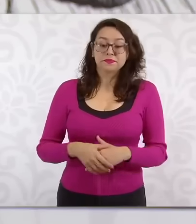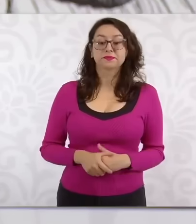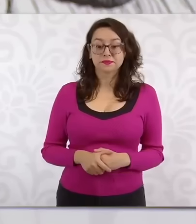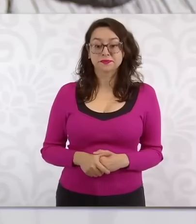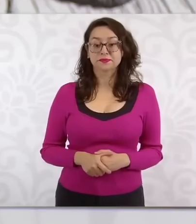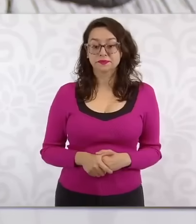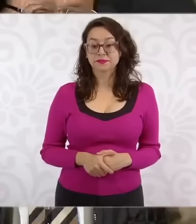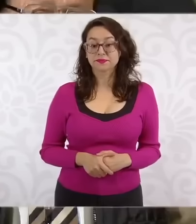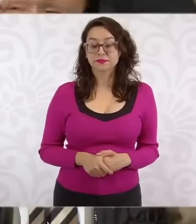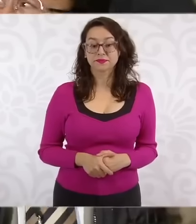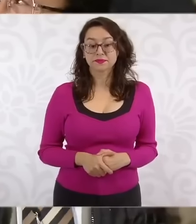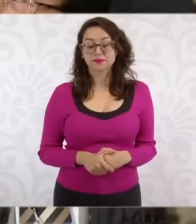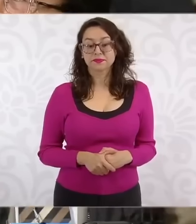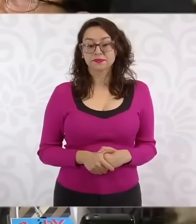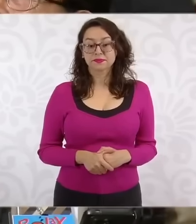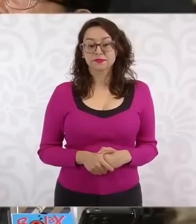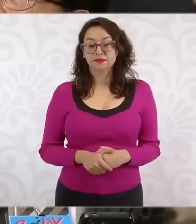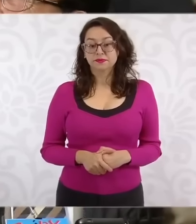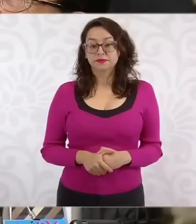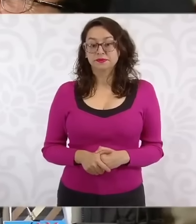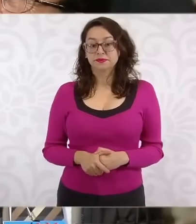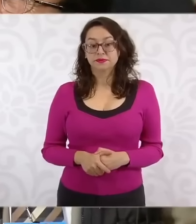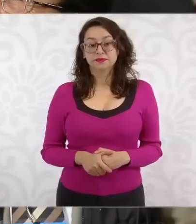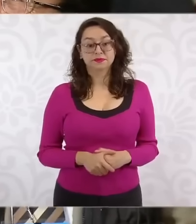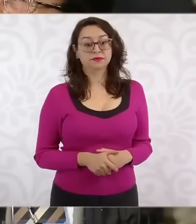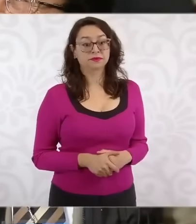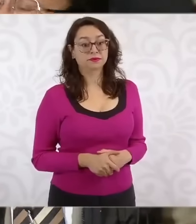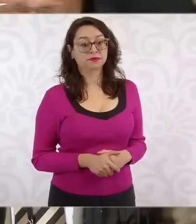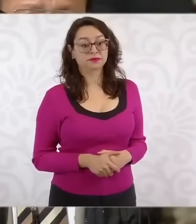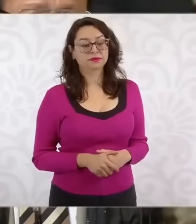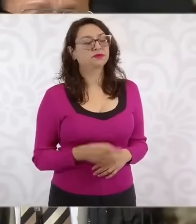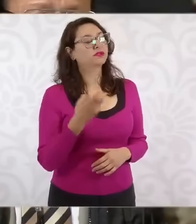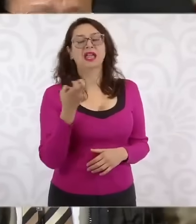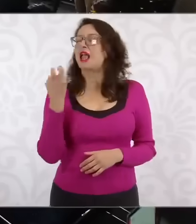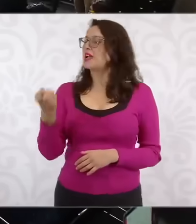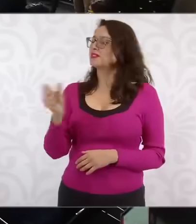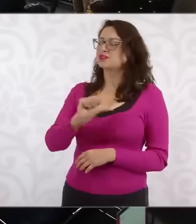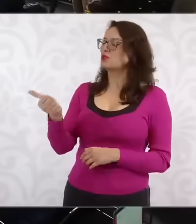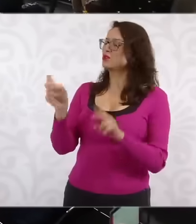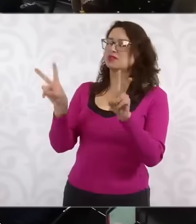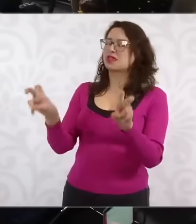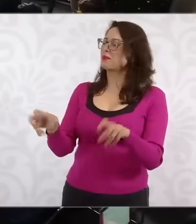de hecho que era, ¿cómo se dice? Que la orden era, ese es otro tema, ¿no? Sí, pero pero sabe por qué